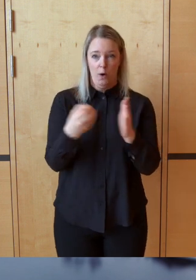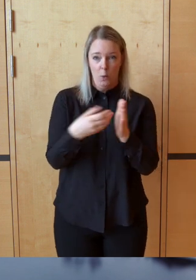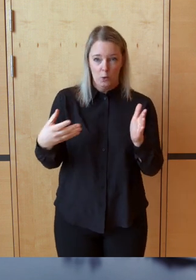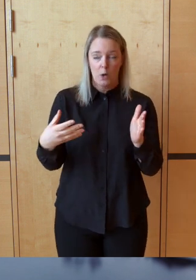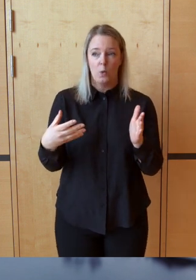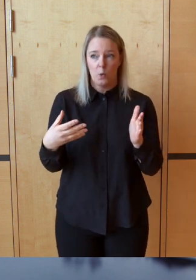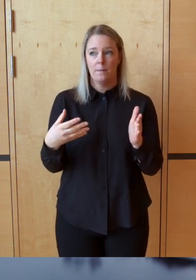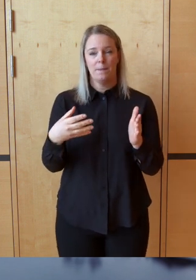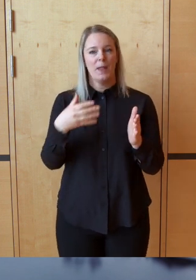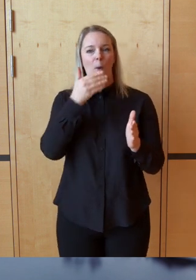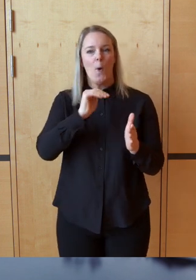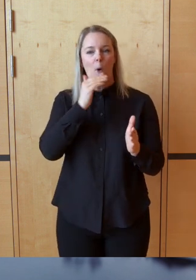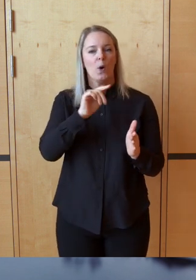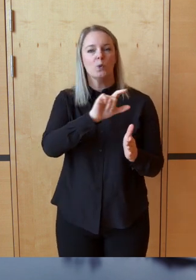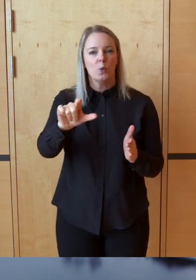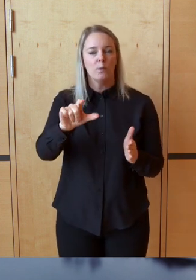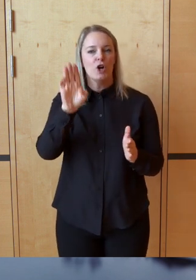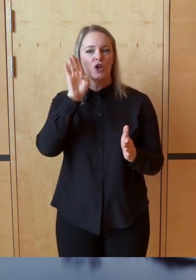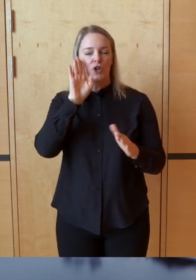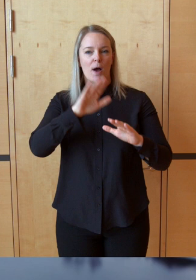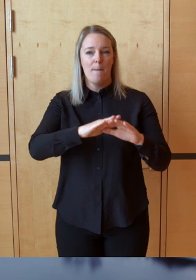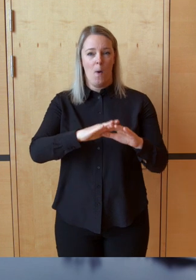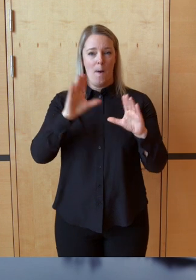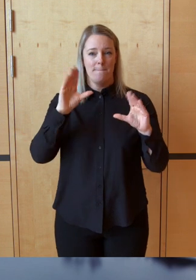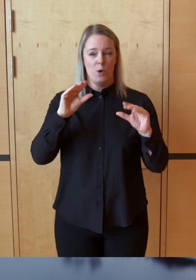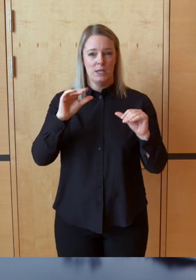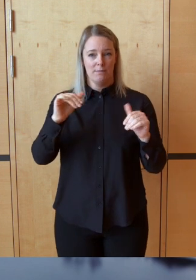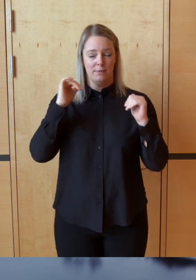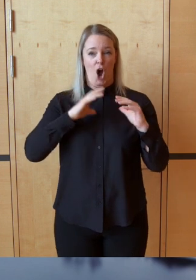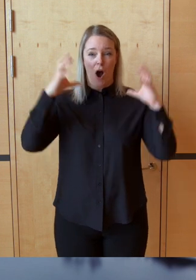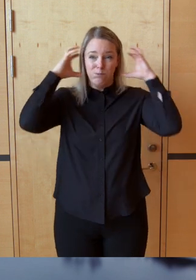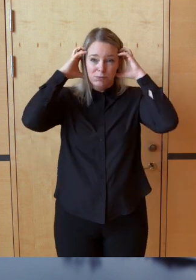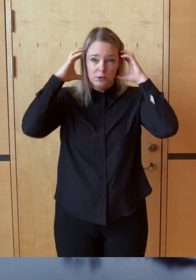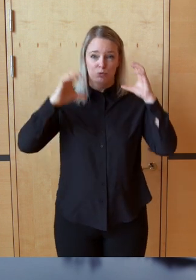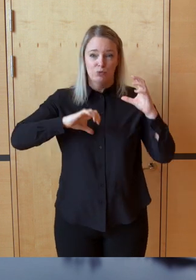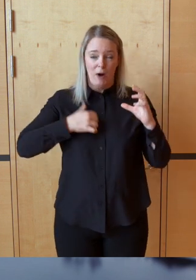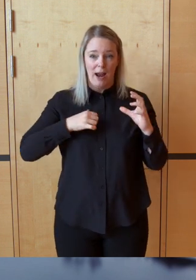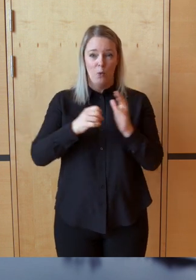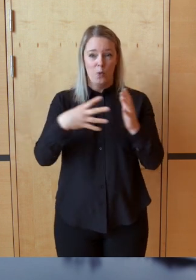Främst ungdomar som lyssnar på så hög musik att man har hörselkåpor på sig i bilen